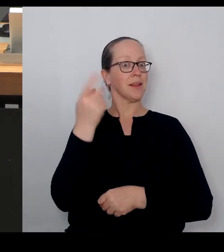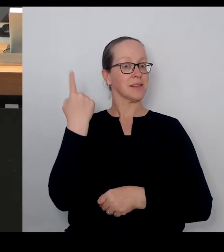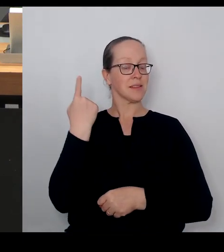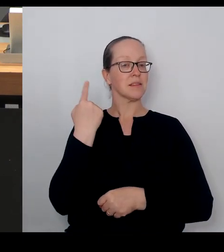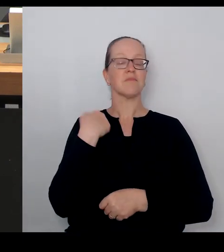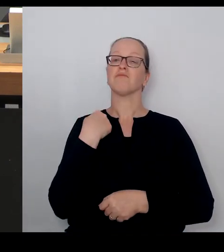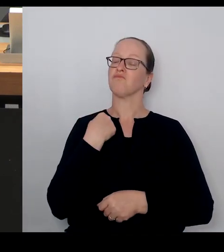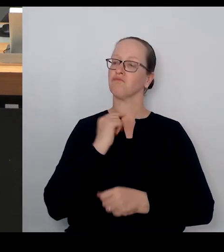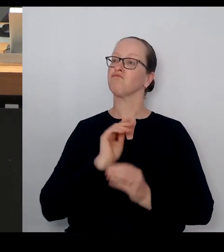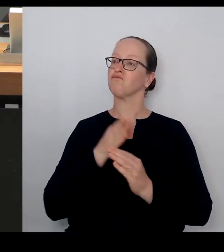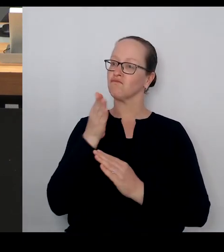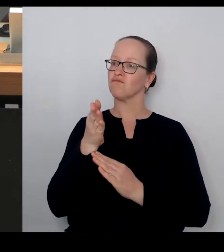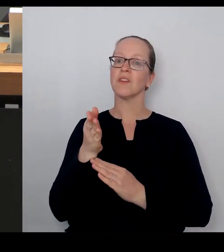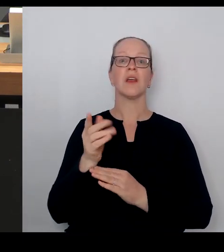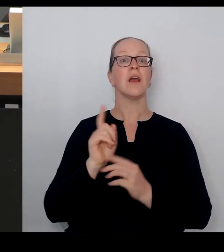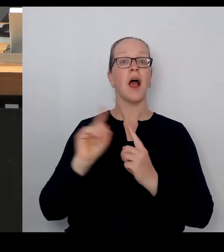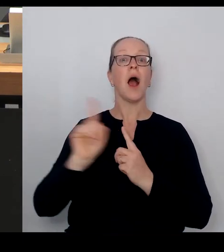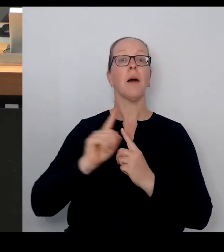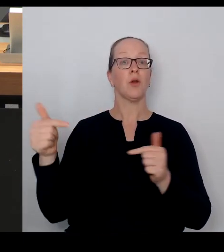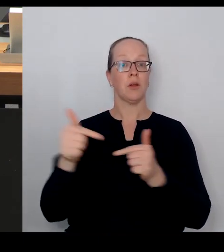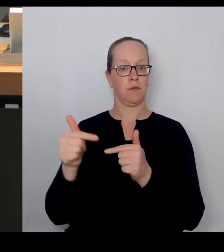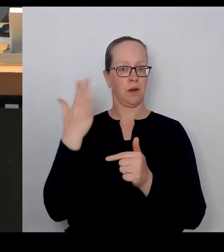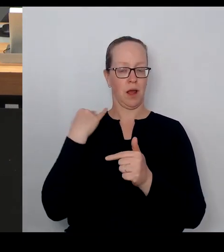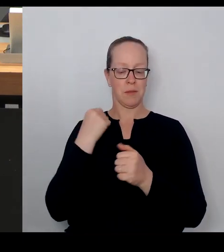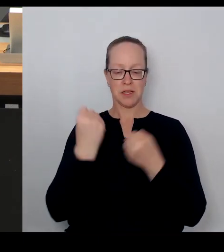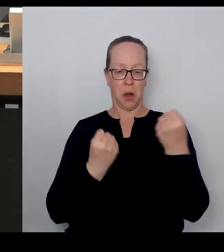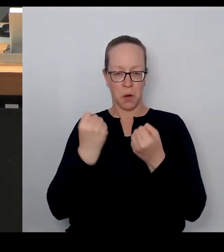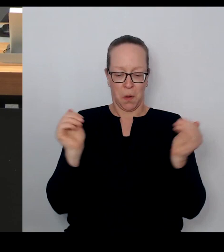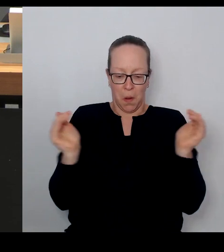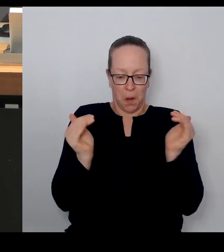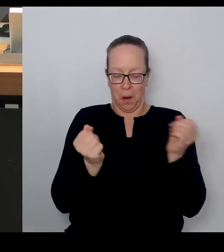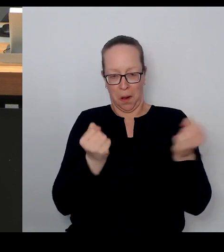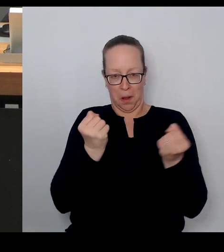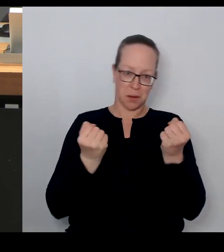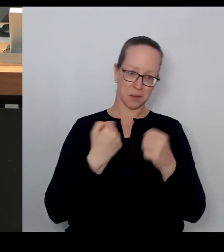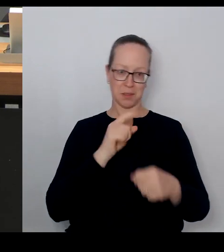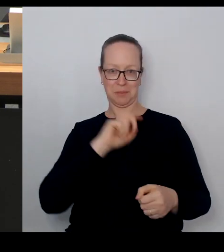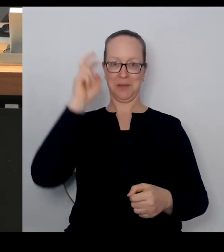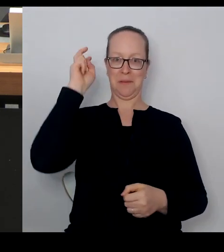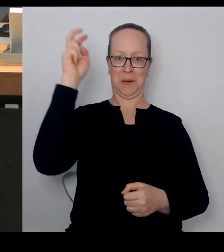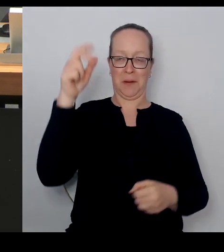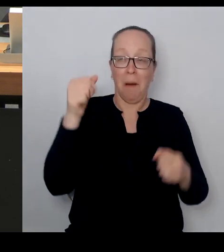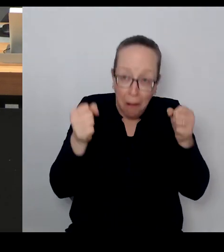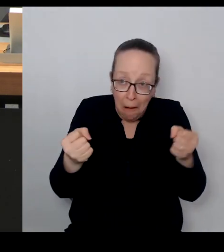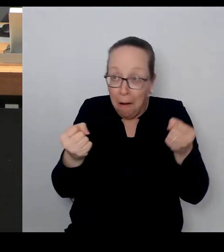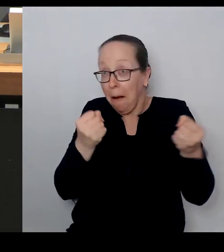reingepasst in das Auto. Es war wirklich sehr, sehr klein. Über die Dörfer rund um Bischofswerder in Sachsen.